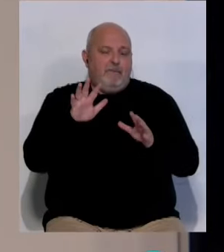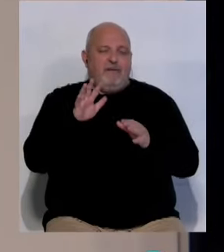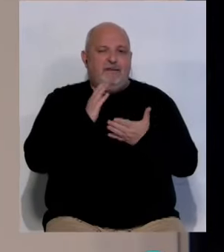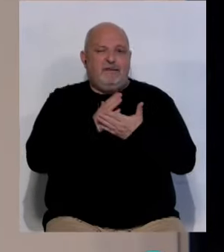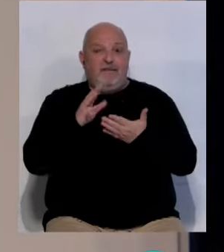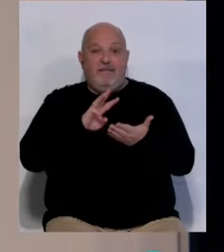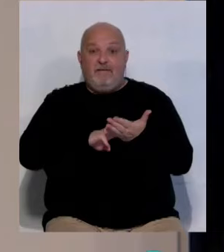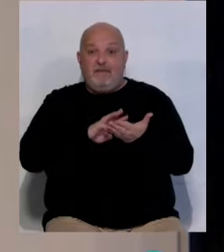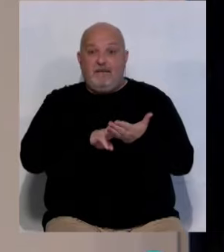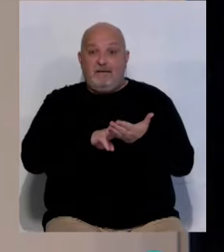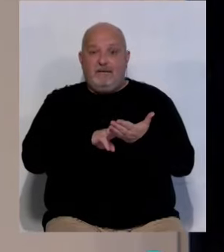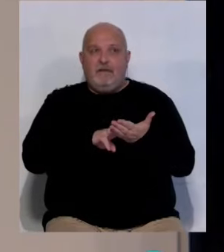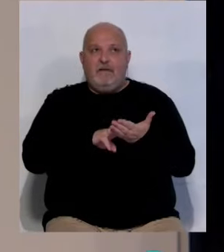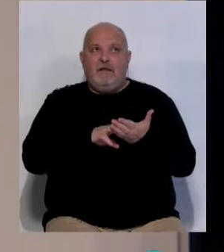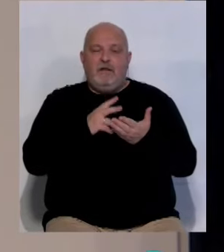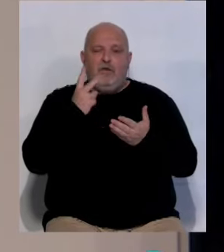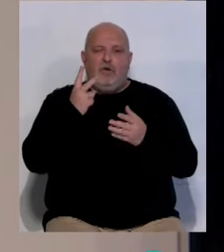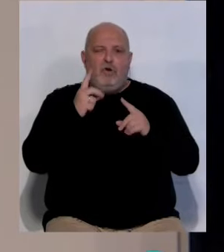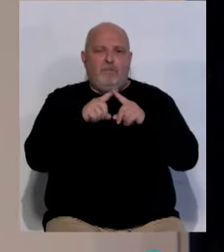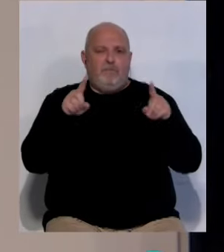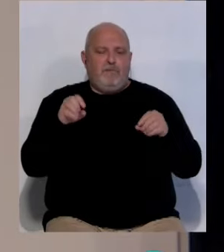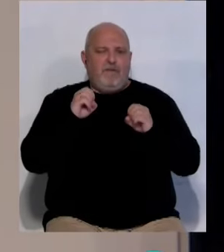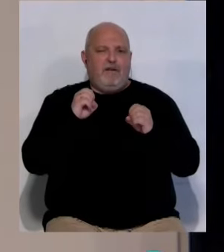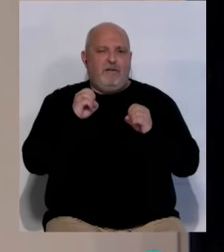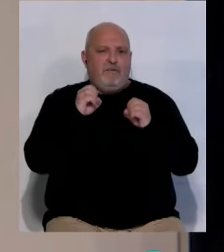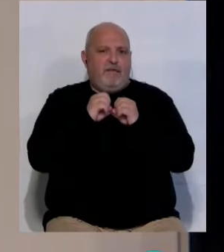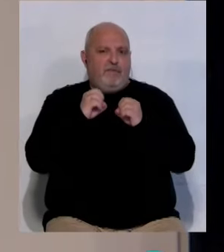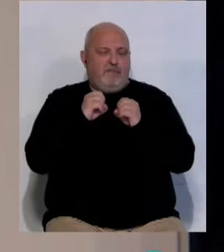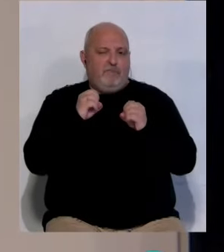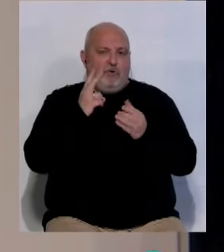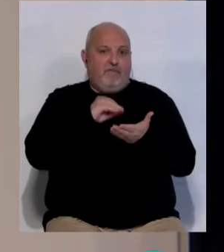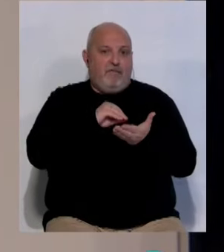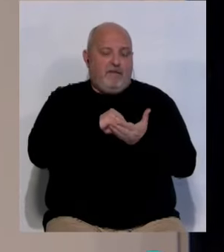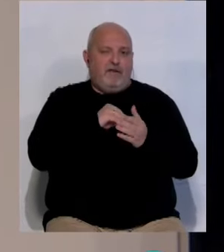defensiva dejando dos porterías cero durante dos jornadas consecutivas con rivales de la talla del